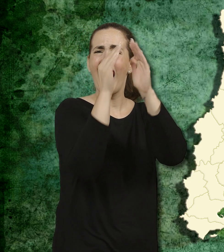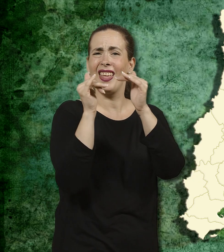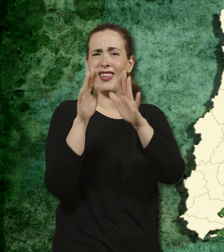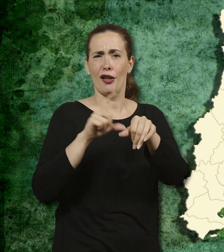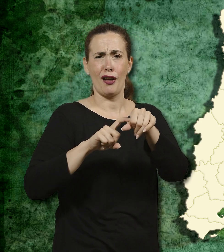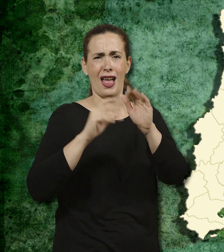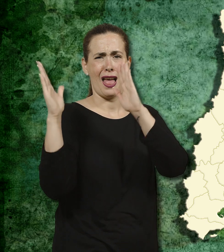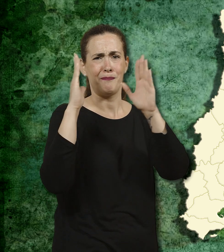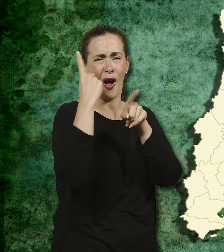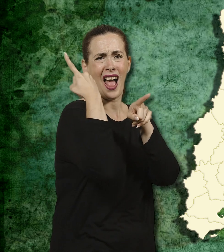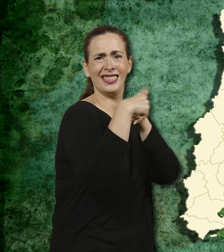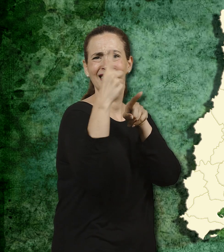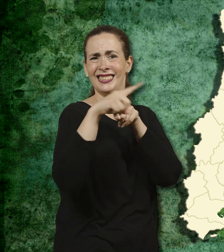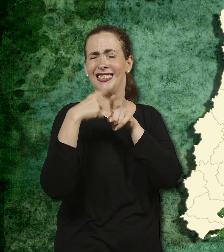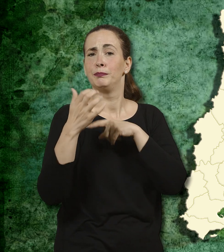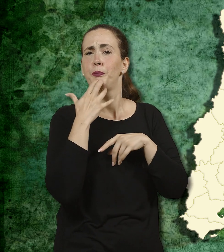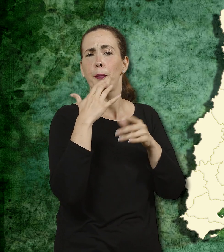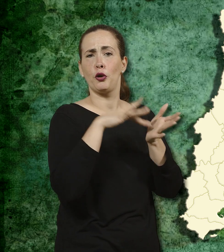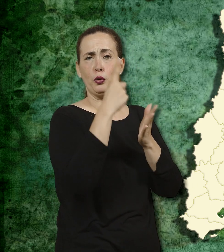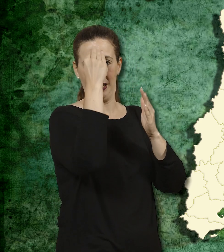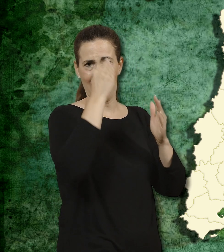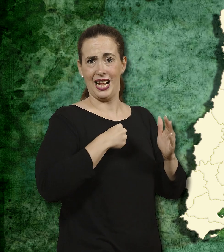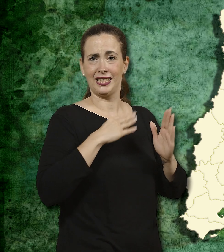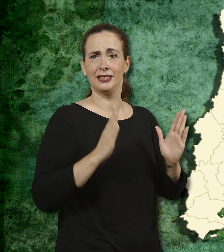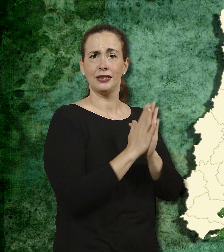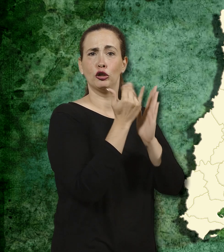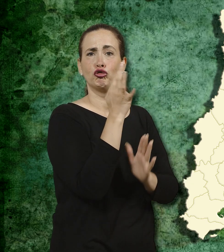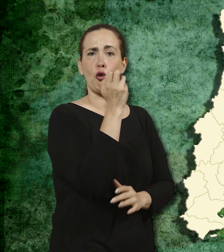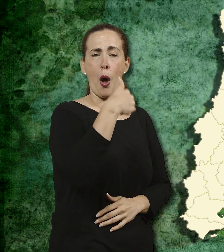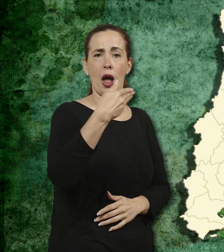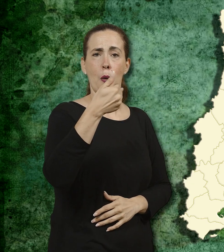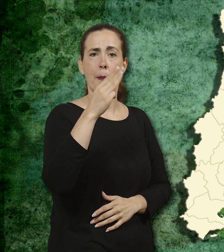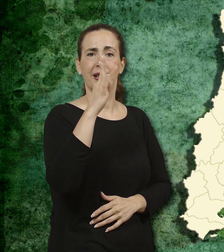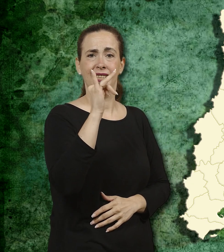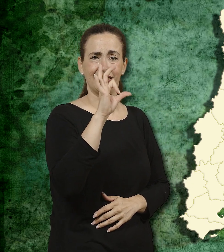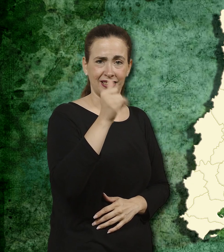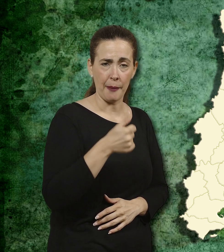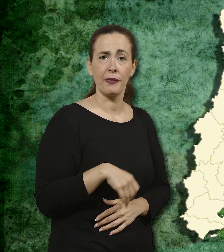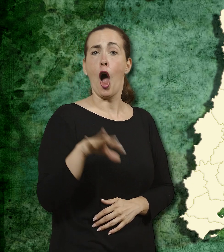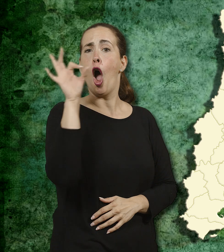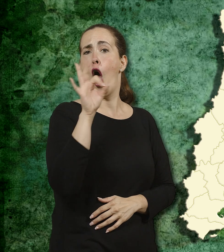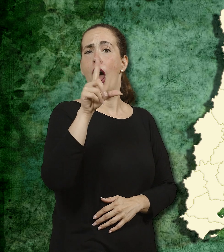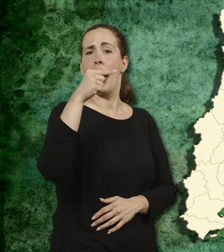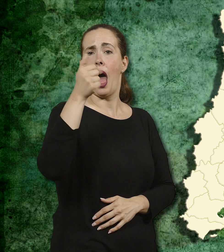amb edificis de diverses èpoques on sobresurten l'església de Sant Joan Baptista i l'Agulla,